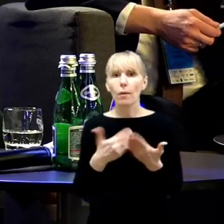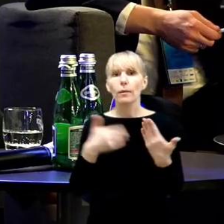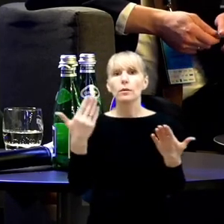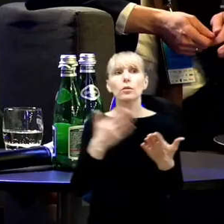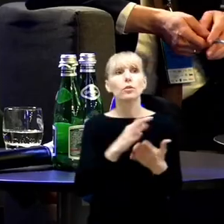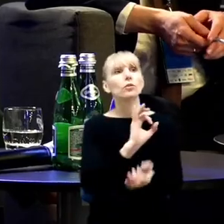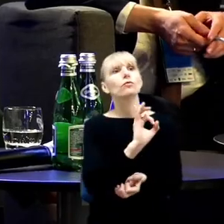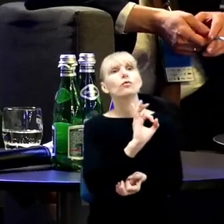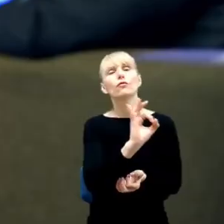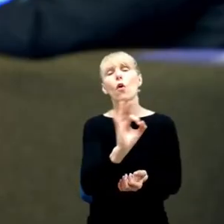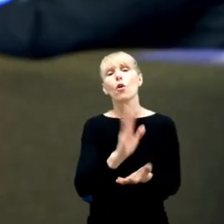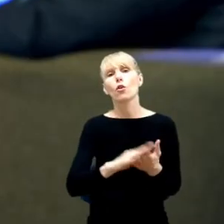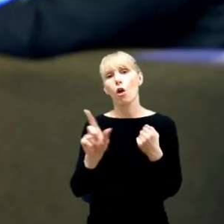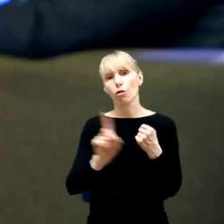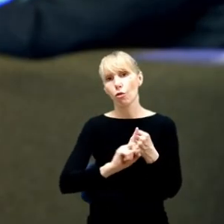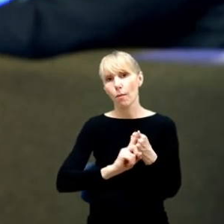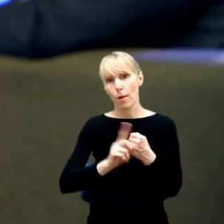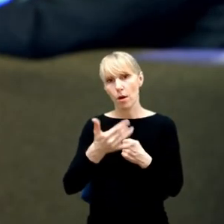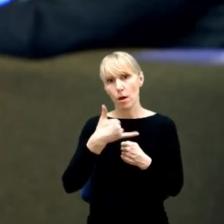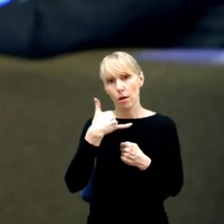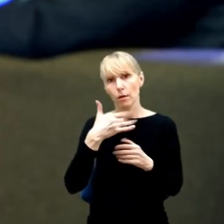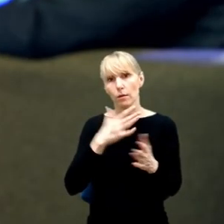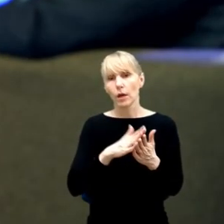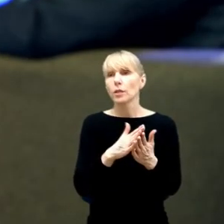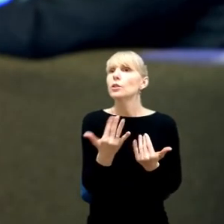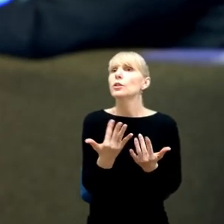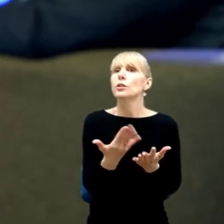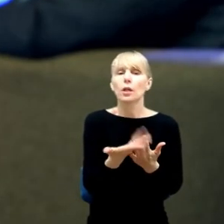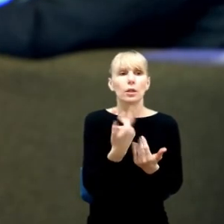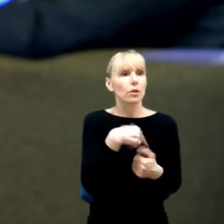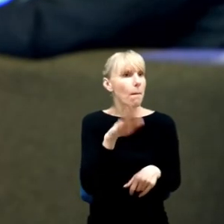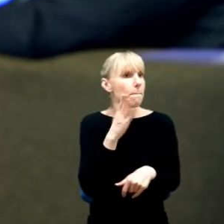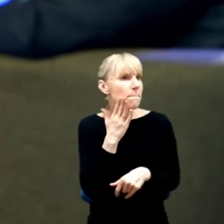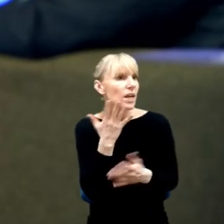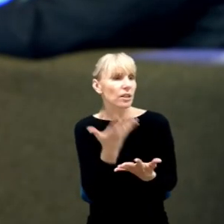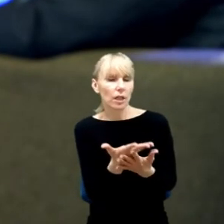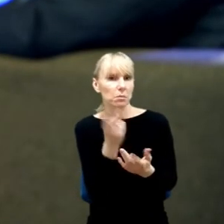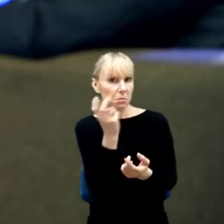i podać jaką liczbą mieszkań są zainteresowani. A po to tylko, że kiedy ogłosimy nabór,